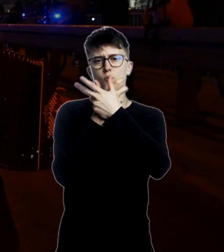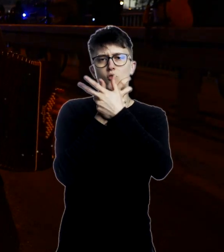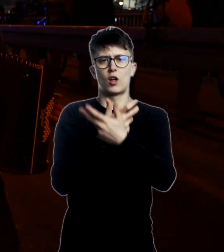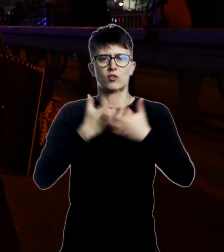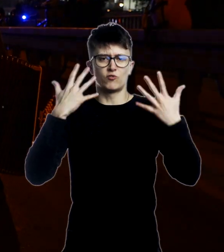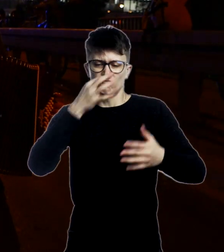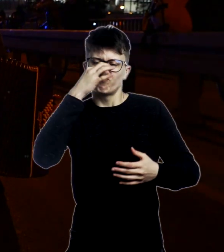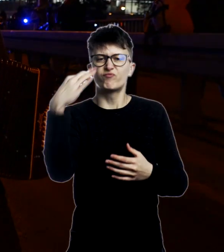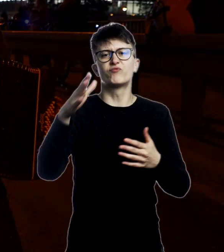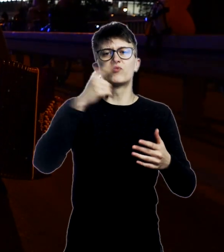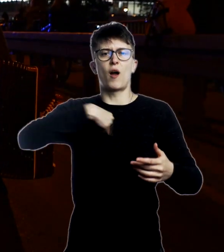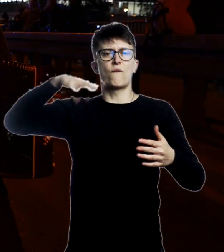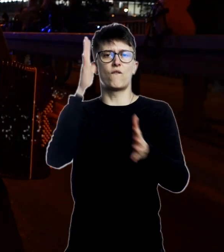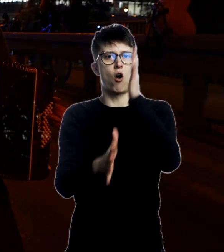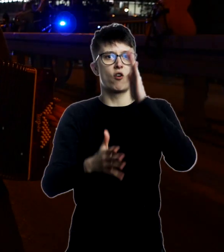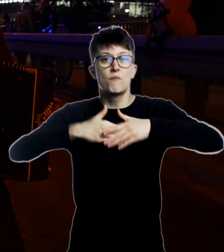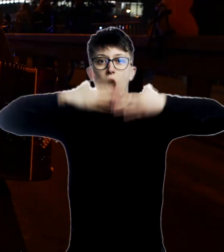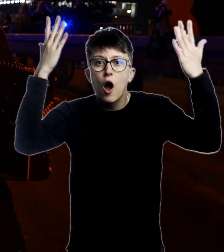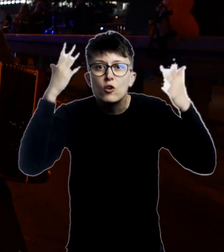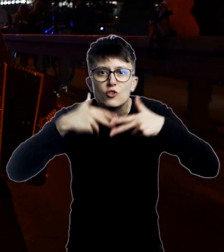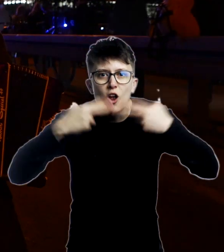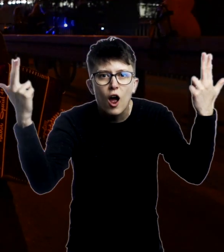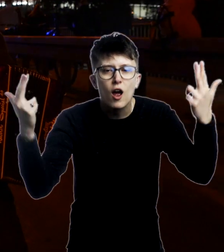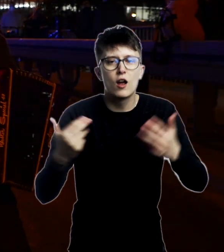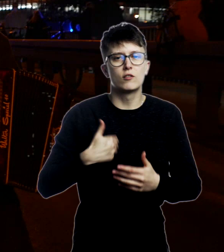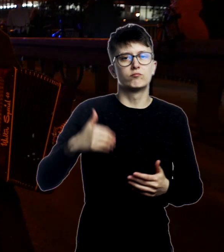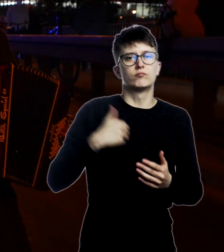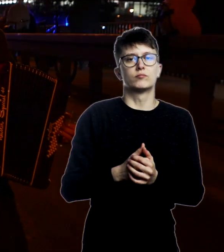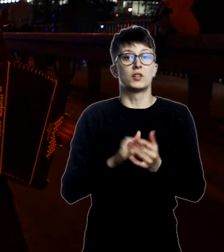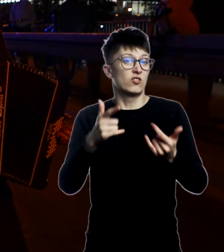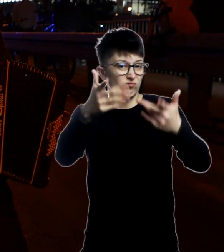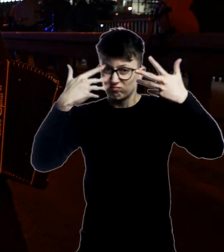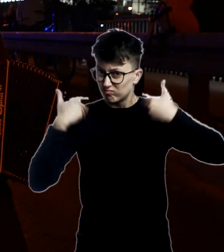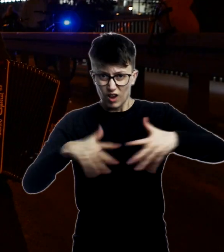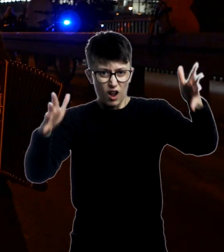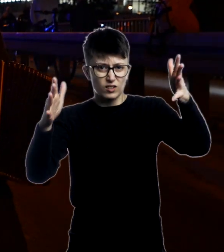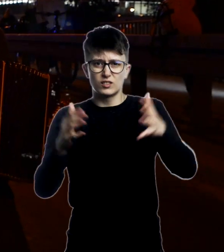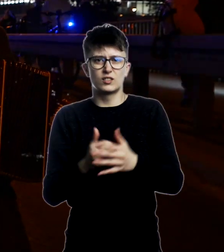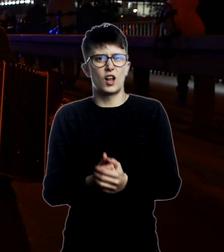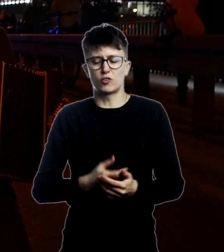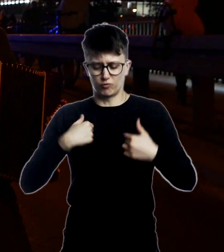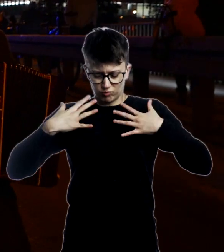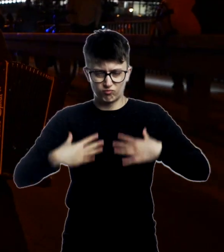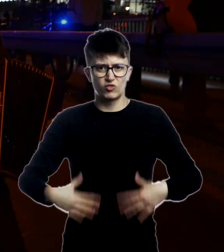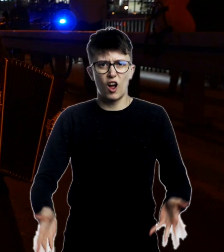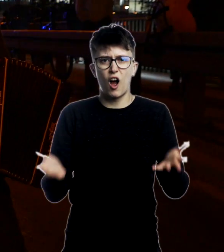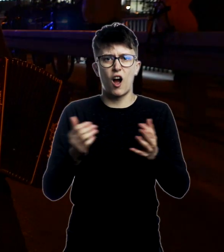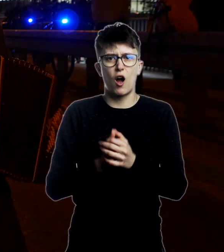wyrzekł nam wojnę w biały dzień! Więc jeśli nie chcesz swojemu ciału